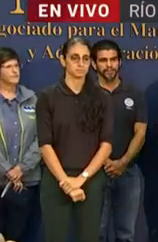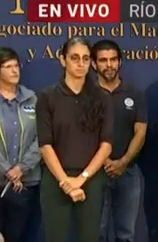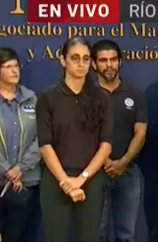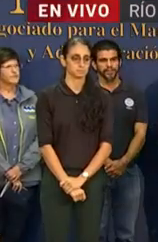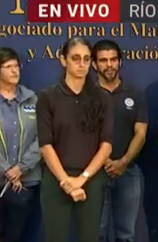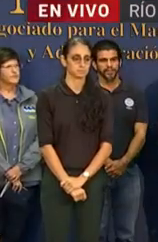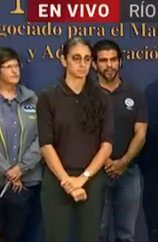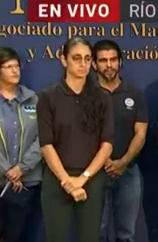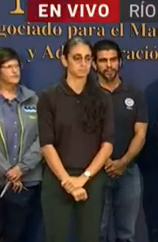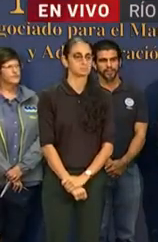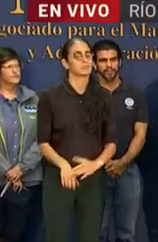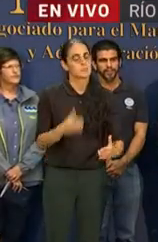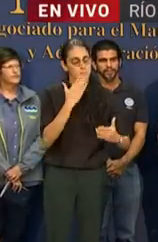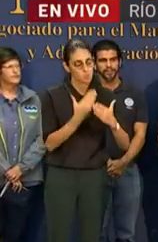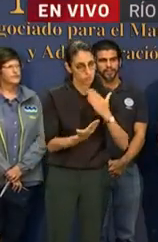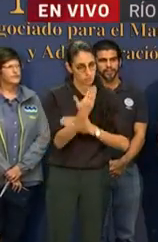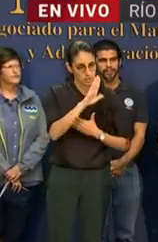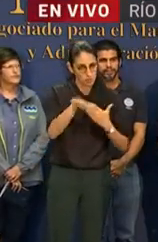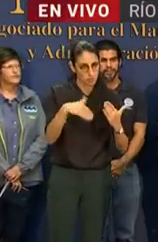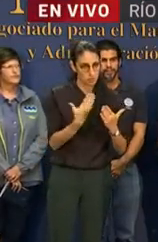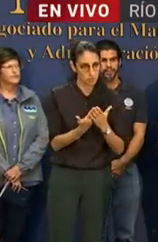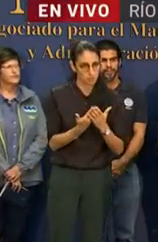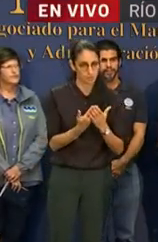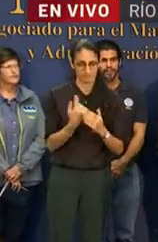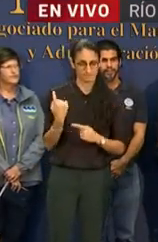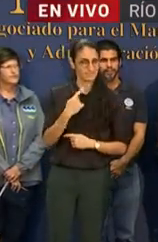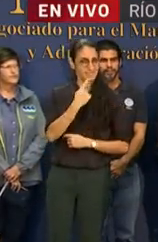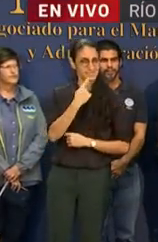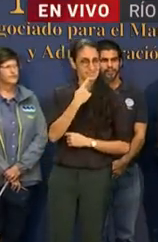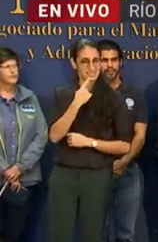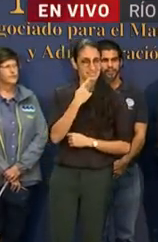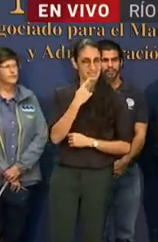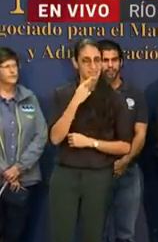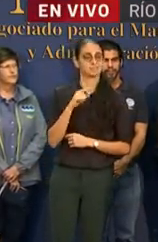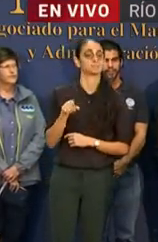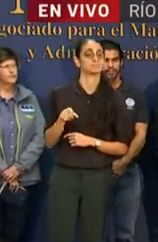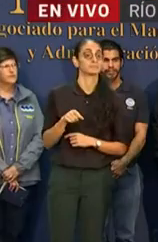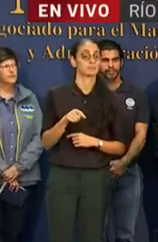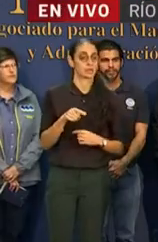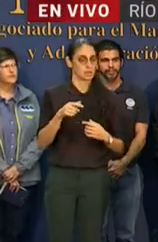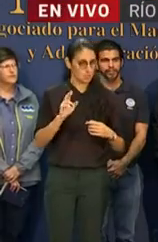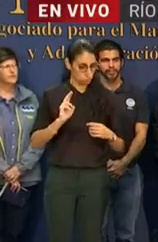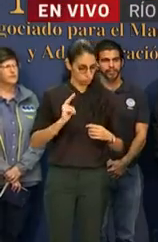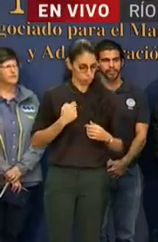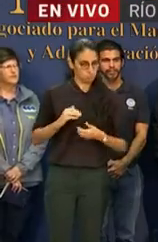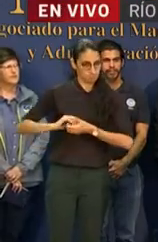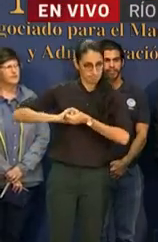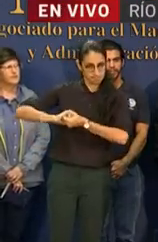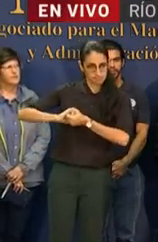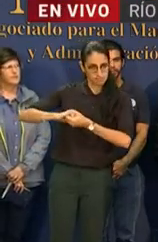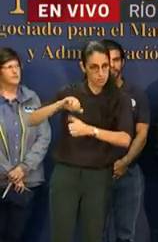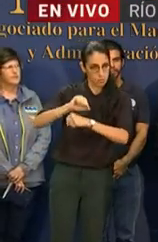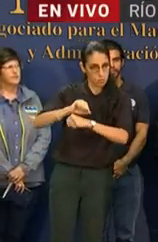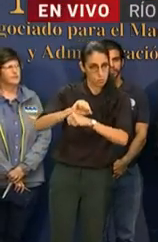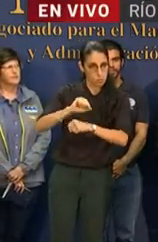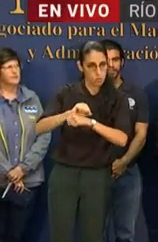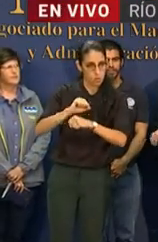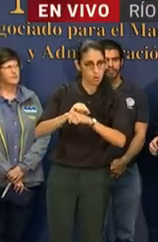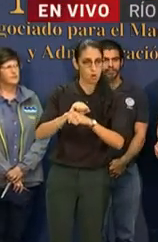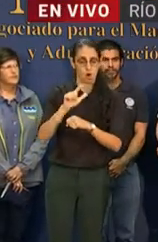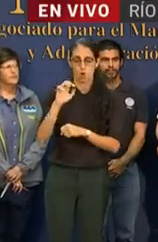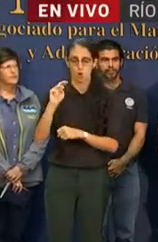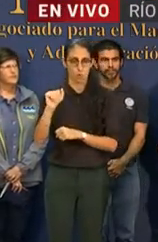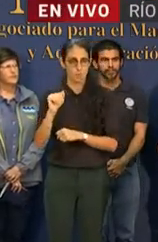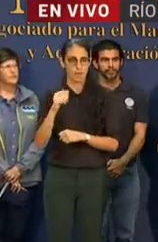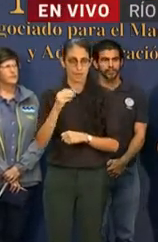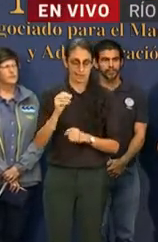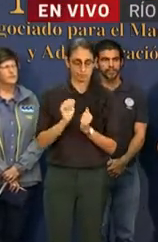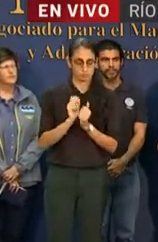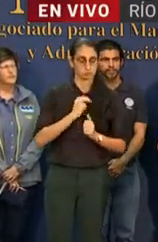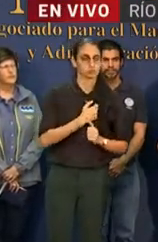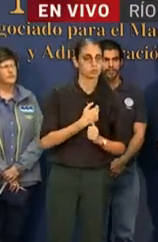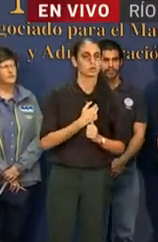LOS PUERTORRIQUEÑOS HAN DE